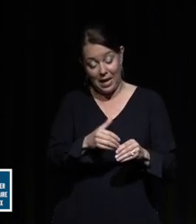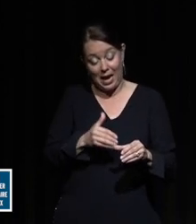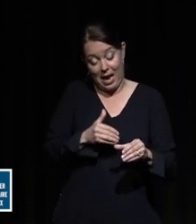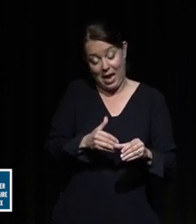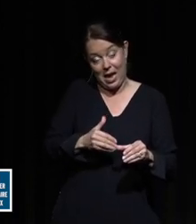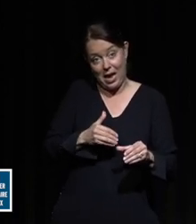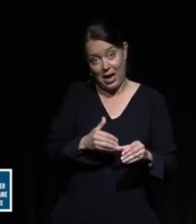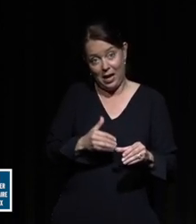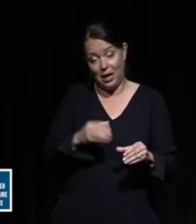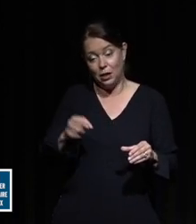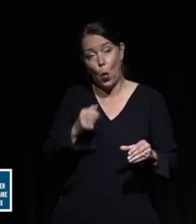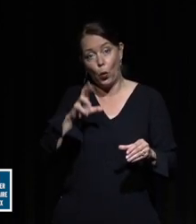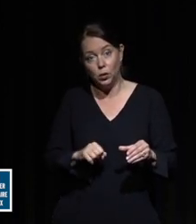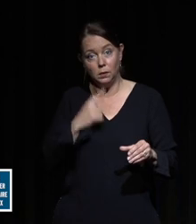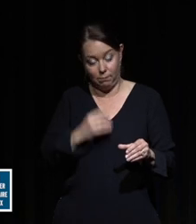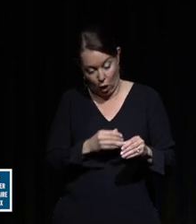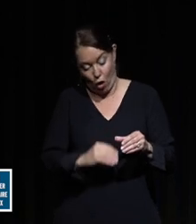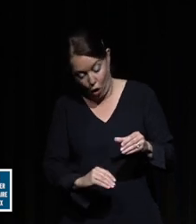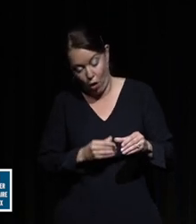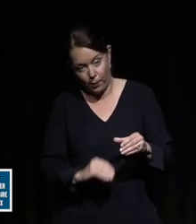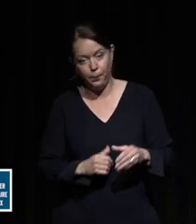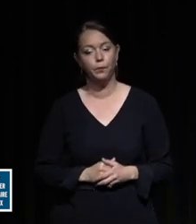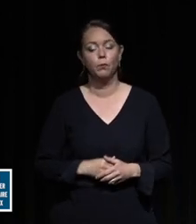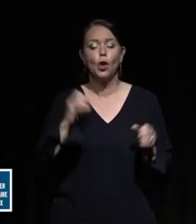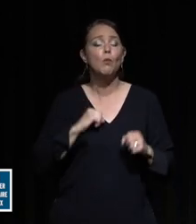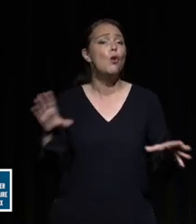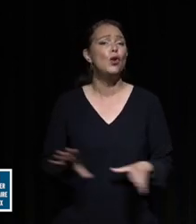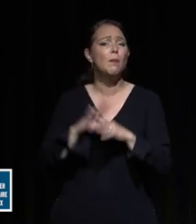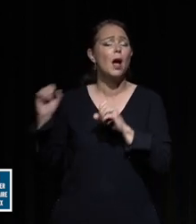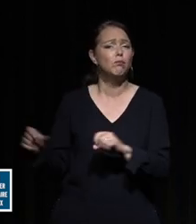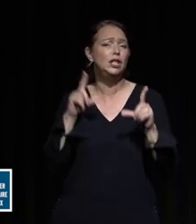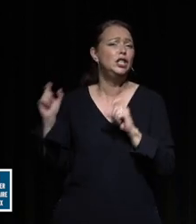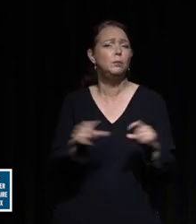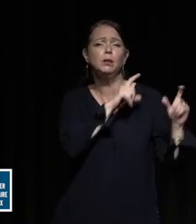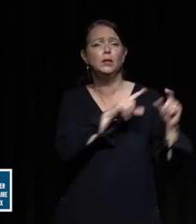taurus qui est le col alors on peut multiplier les images à l'infini ici des images de nodules